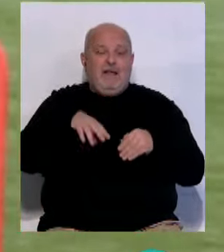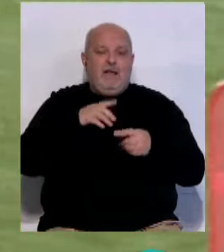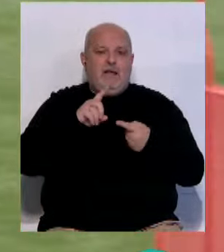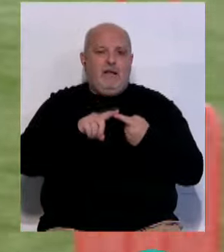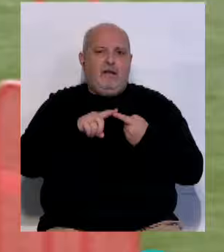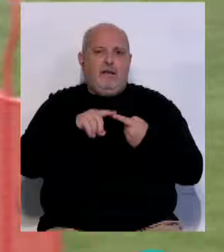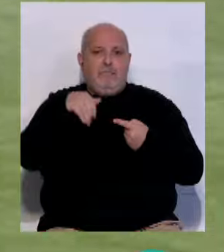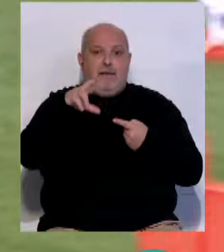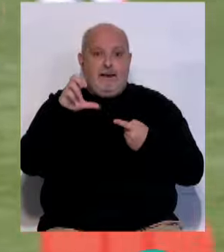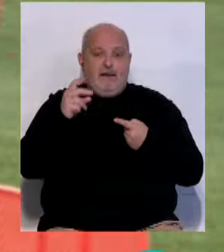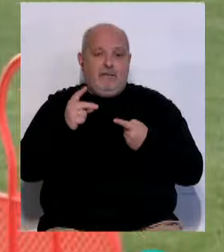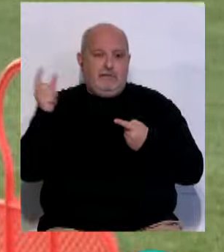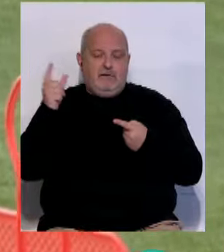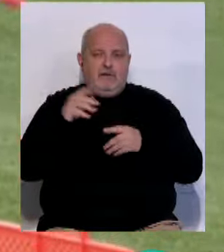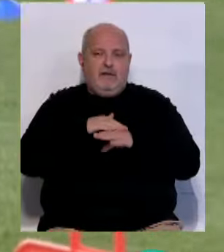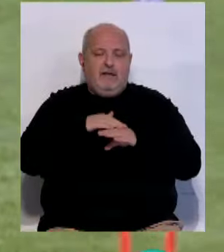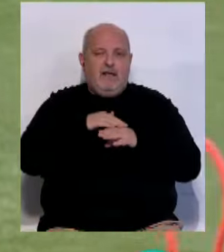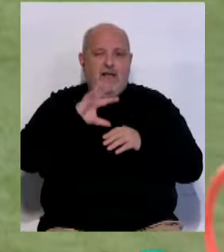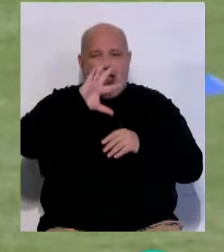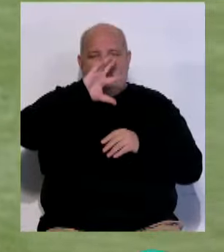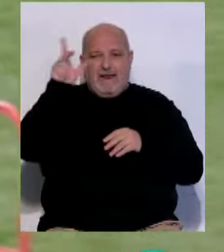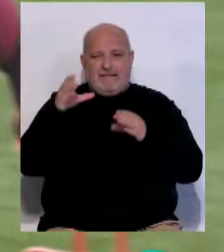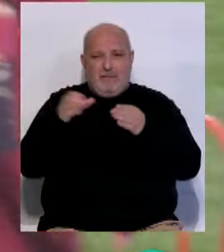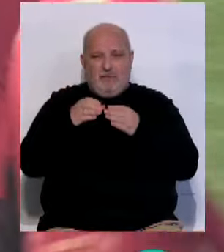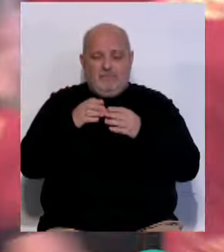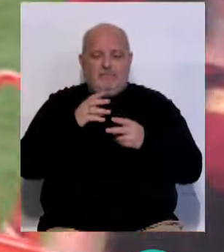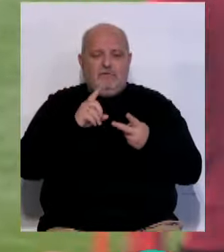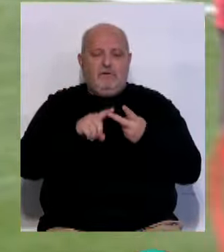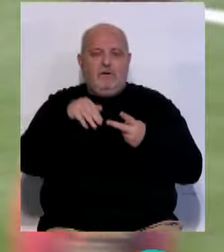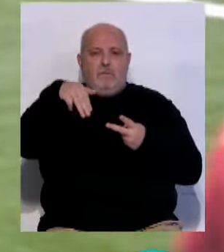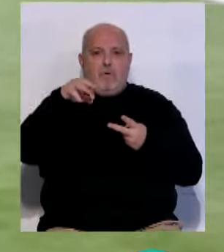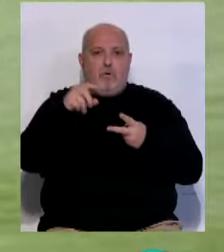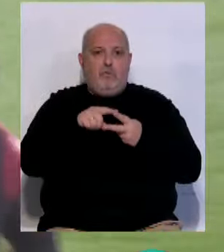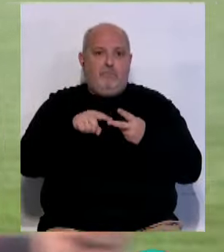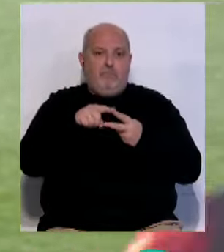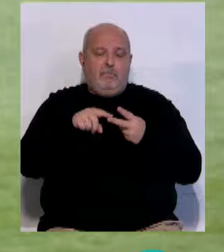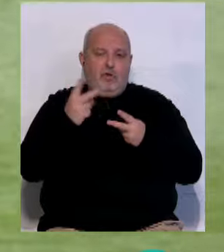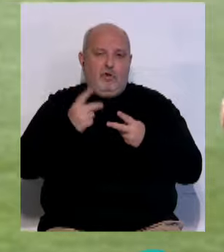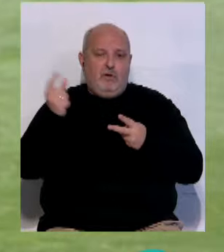Jorge meré que está cedido por el américas y por mom Valle que en el mercado de verano estuvo hasta